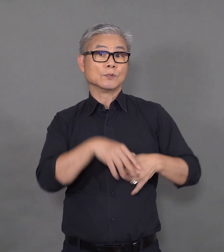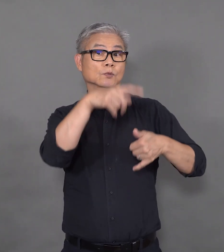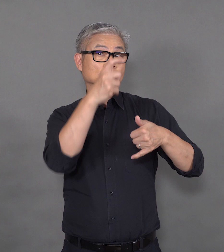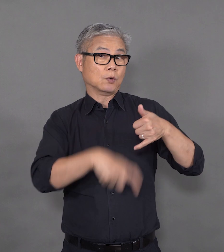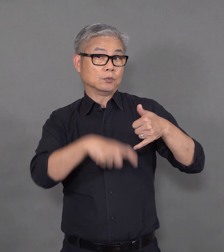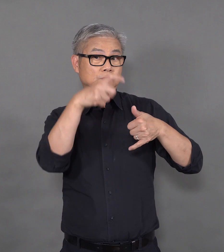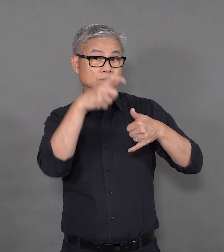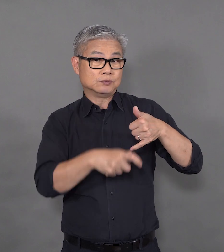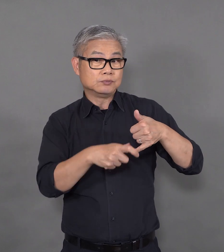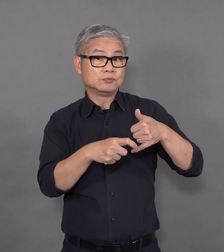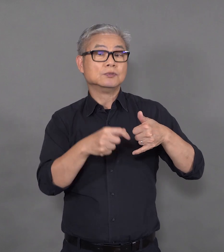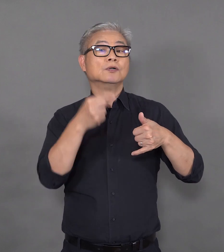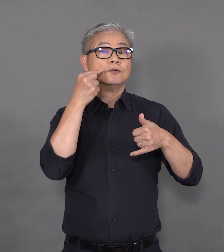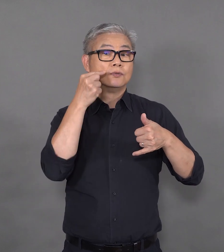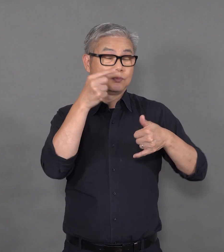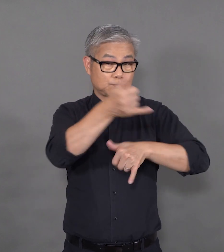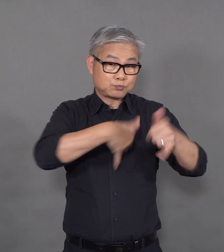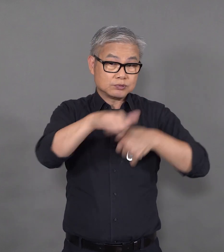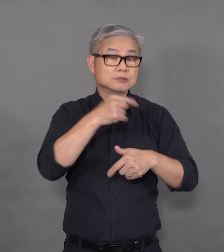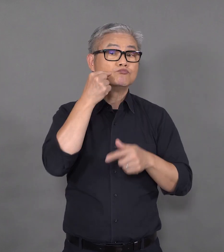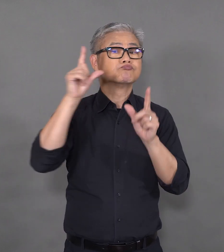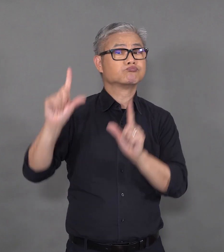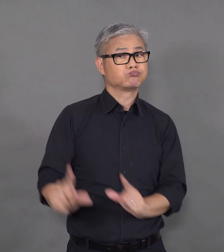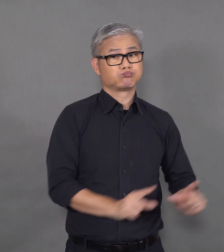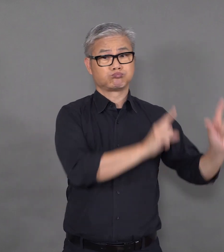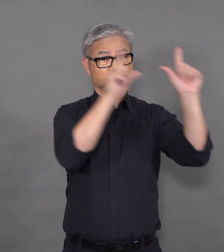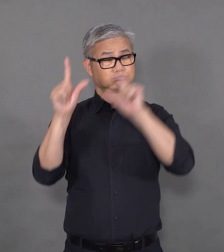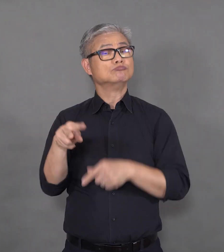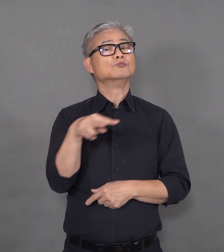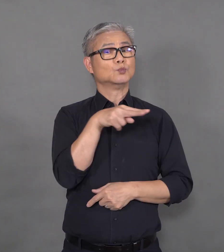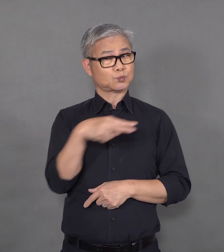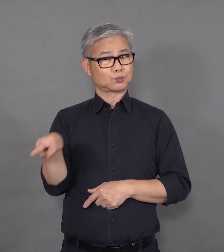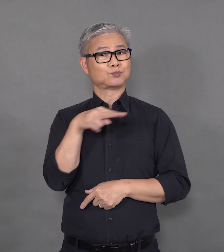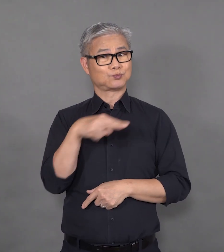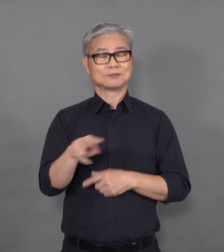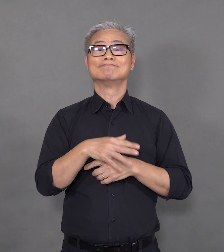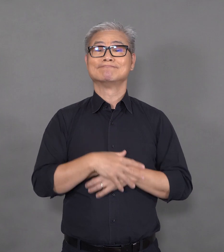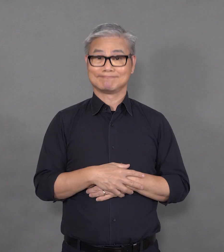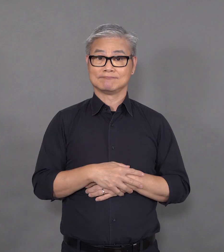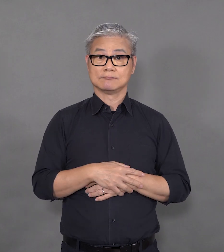本作演出生活化